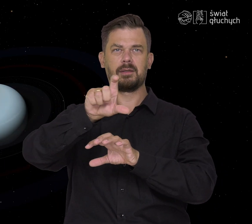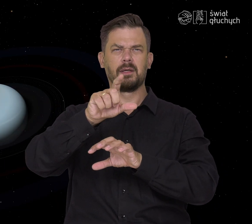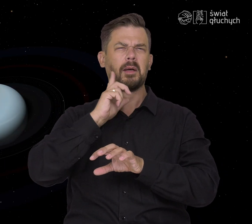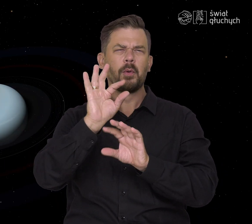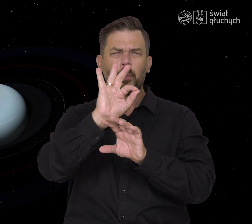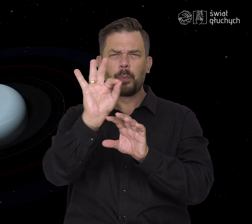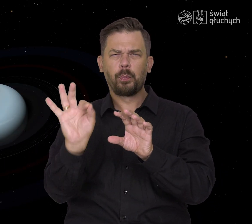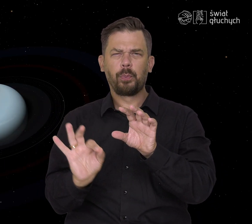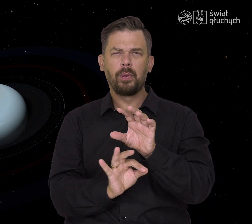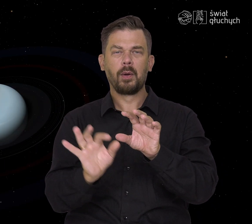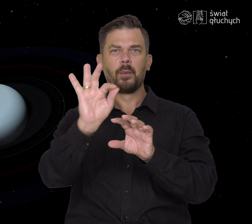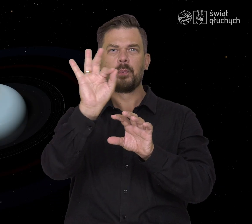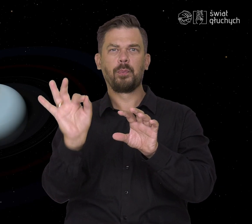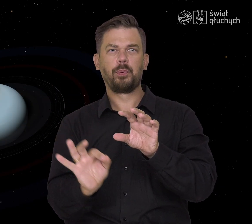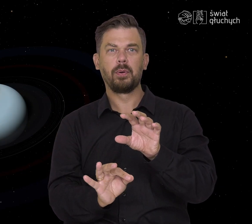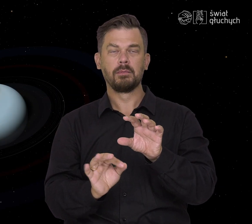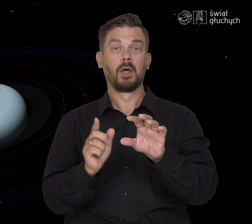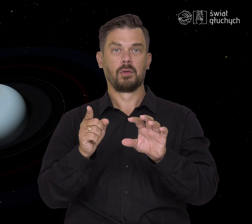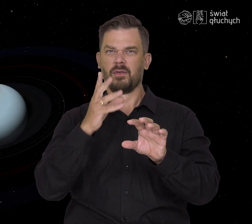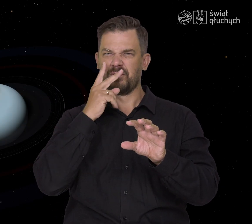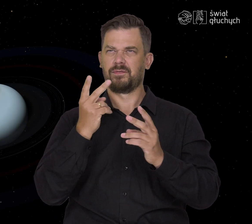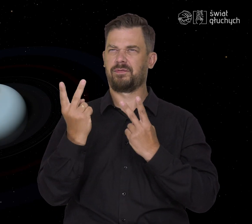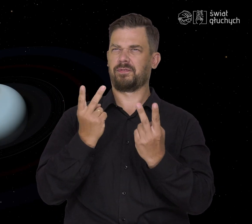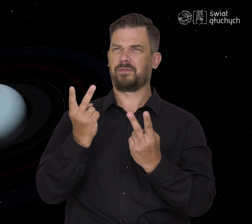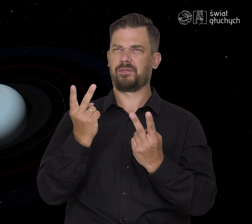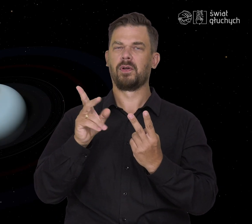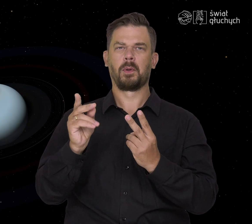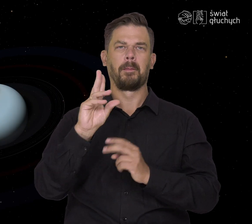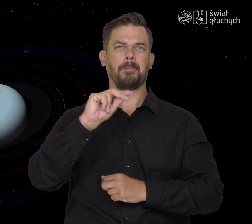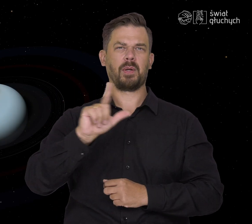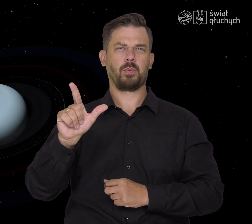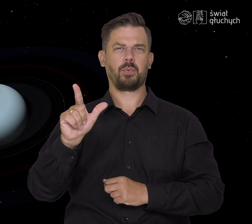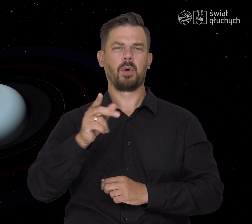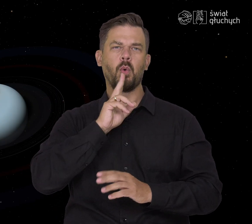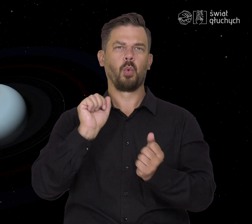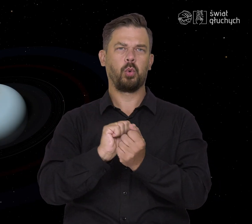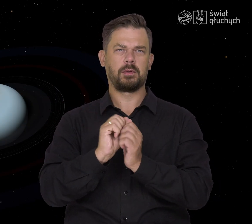Są one niezwykle wąskie, bardzo ciemne i zbudowane ze szczątków pyłu oraz drobnego lodu.